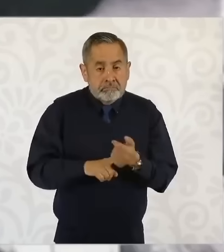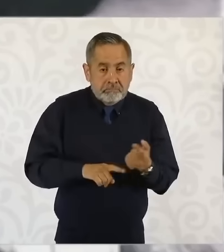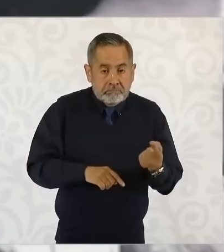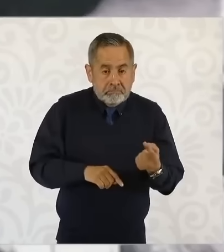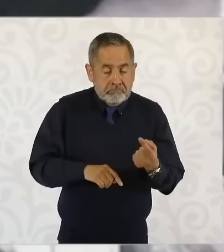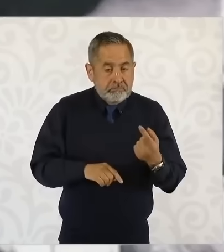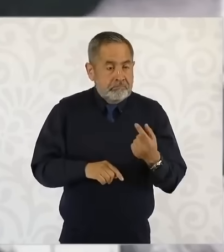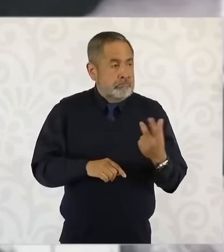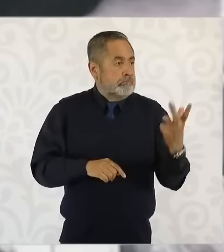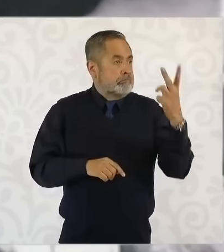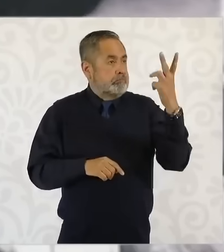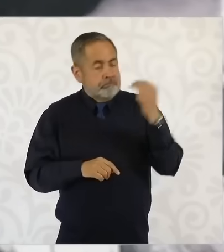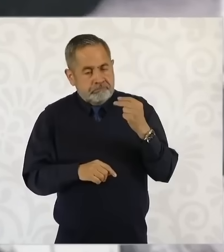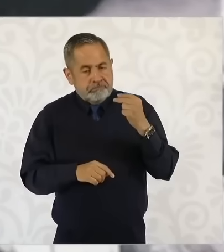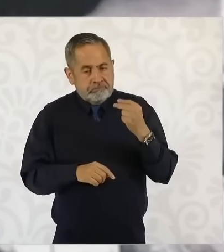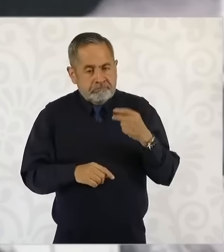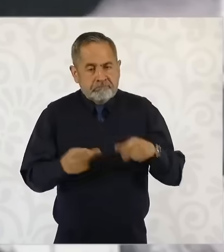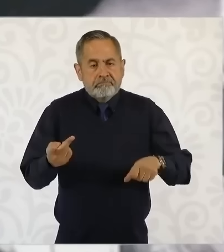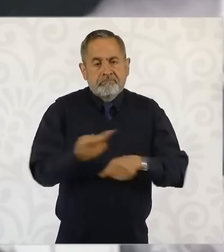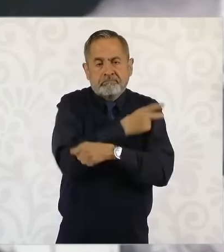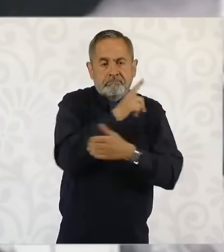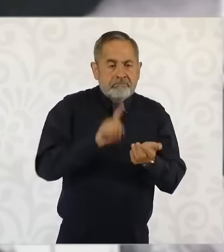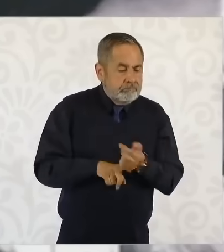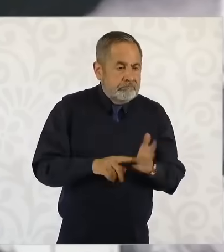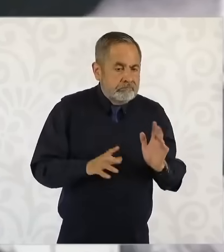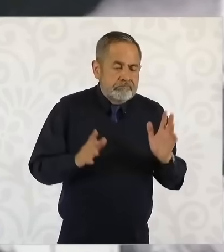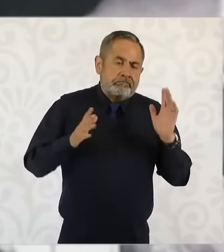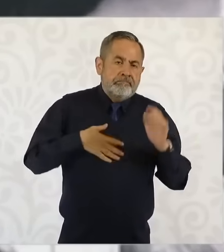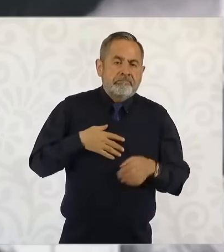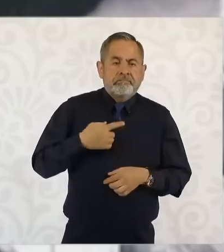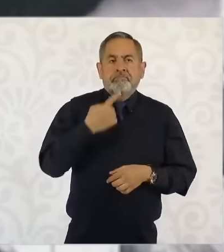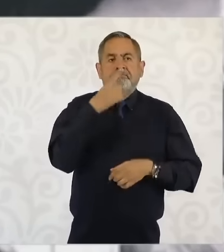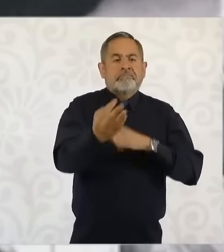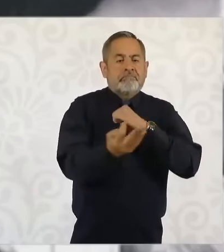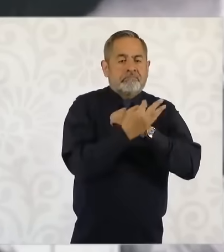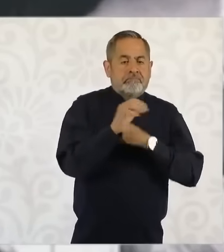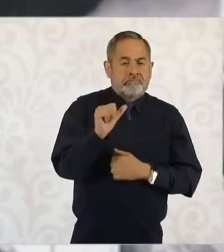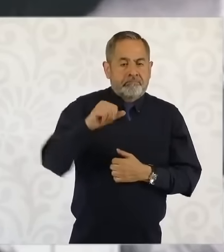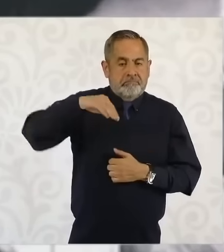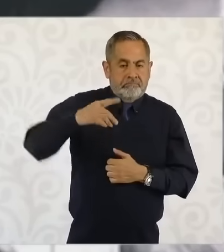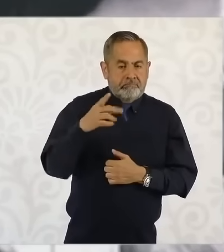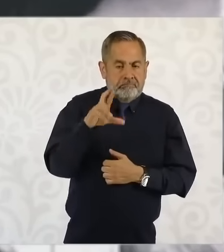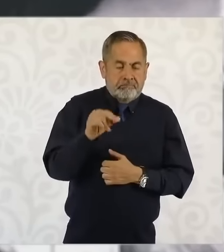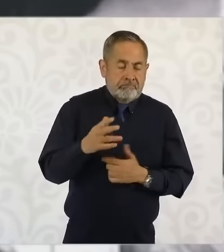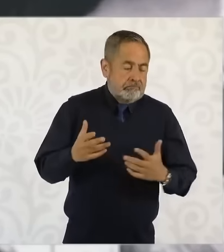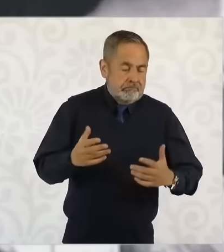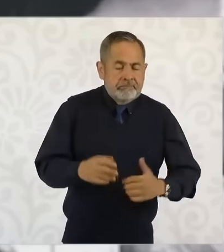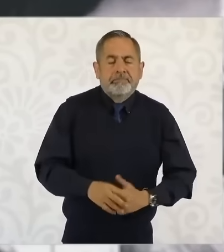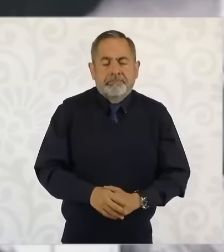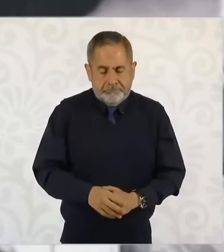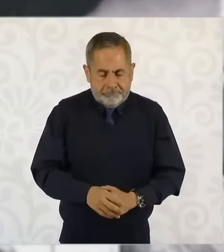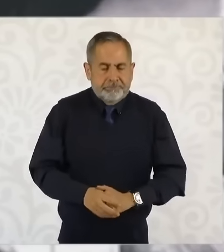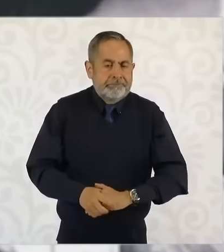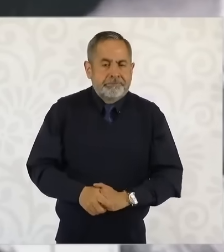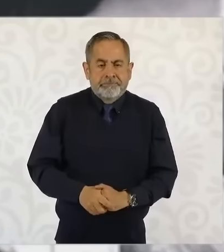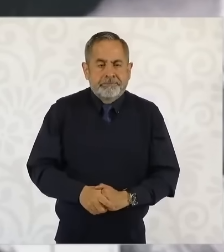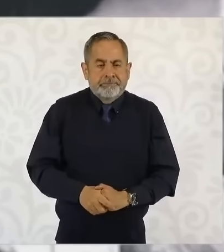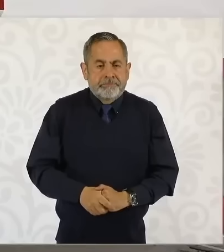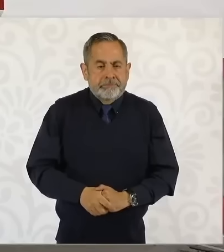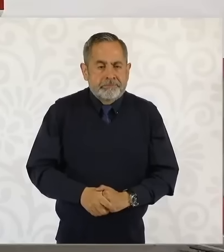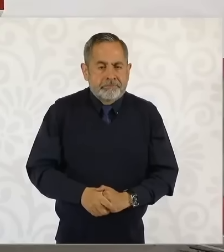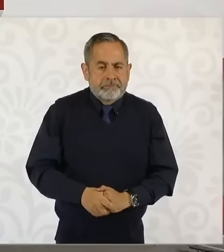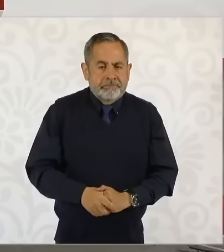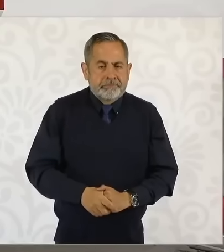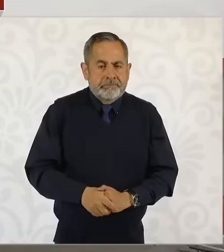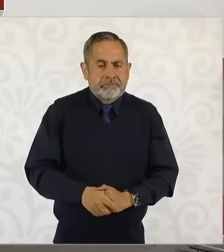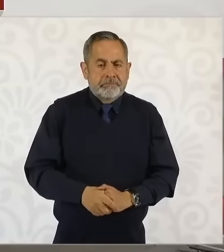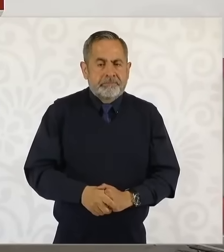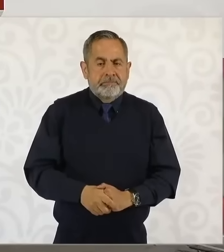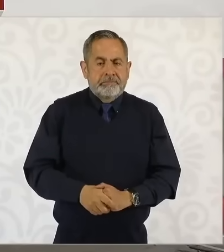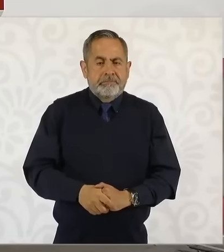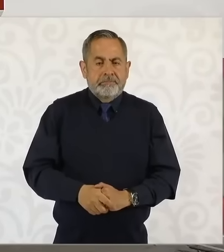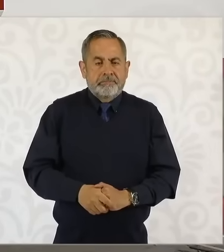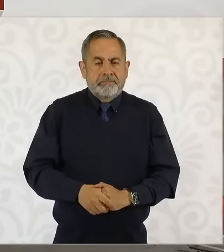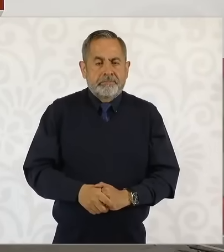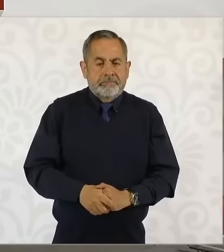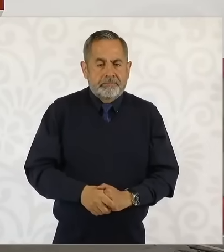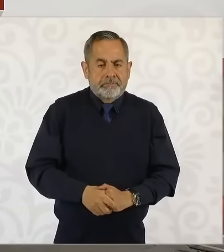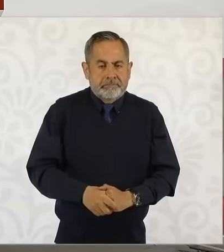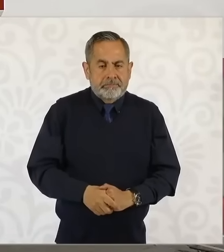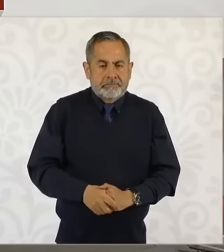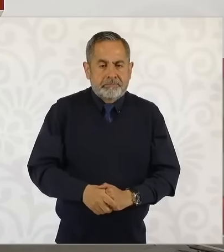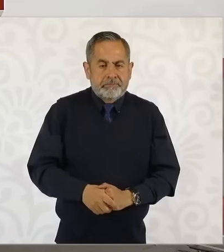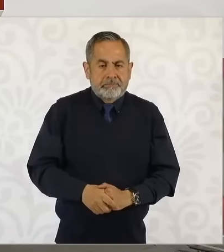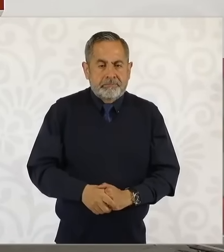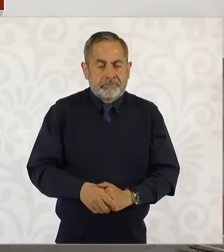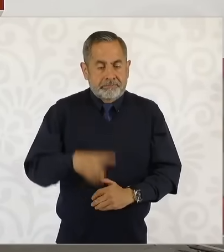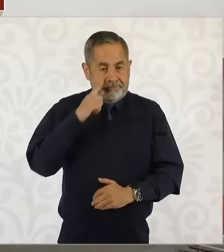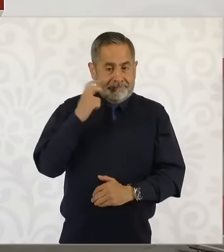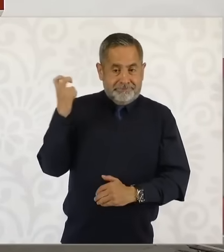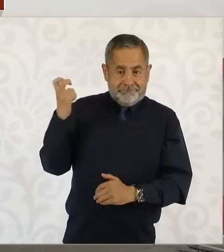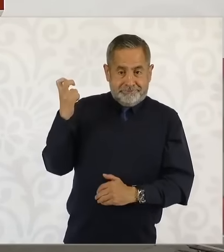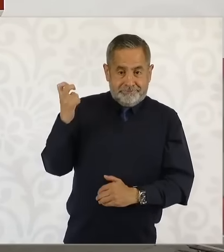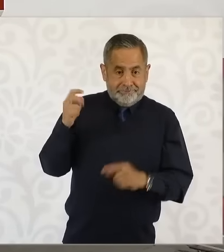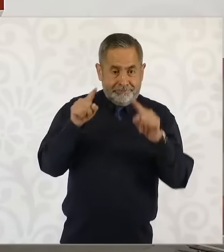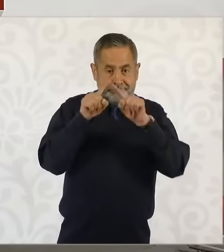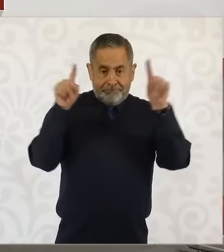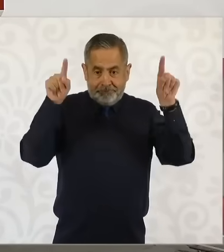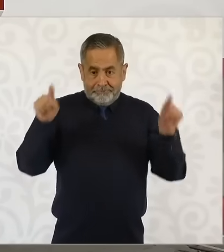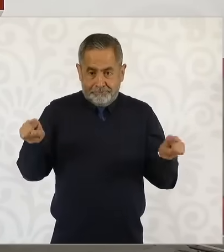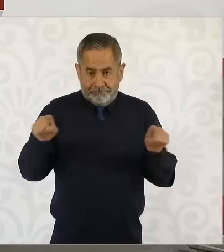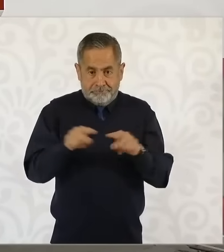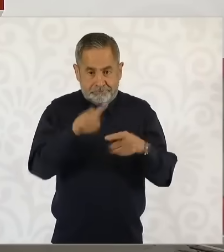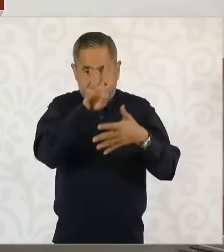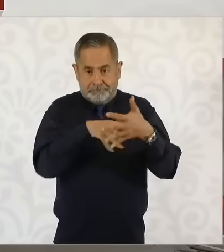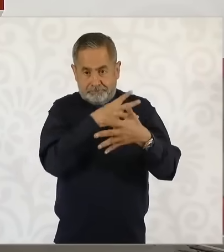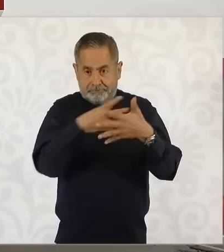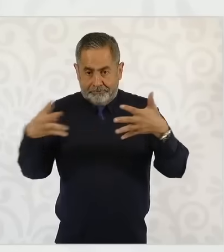al al quejoso termina en el amparo entonces en esta este tabla que estamos viendo eh de